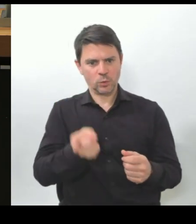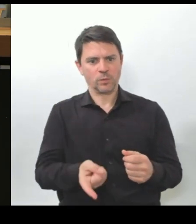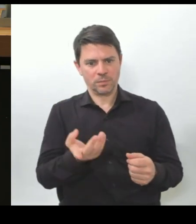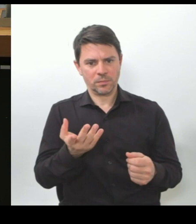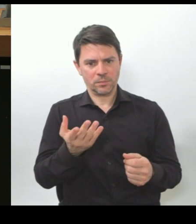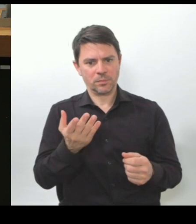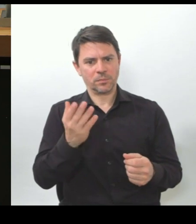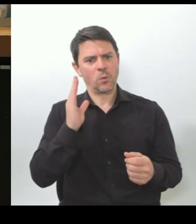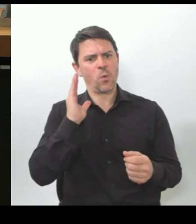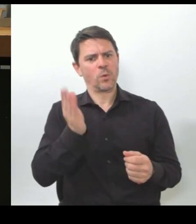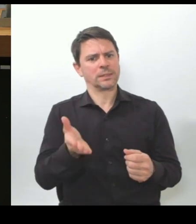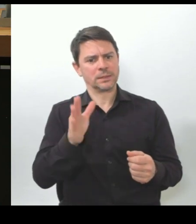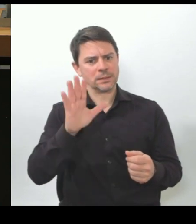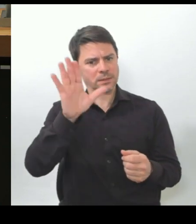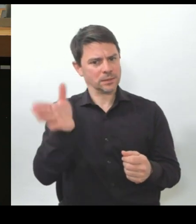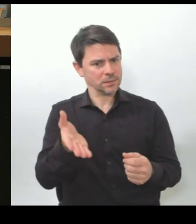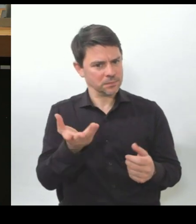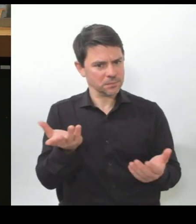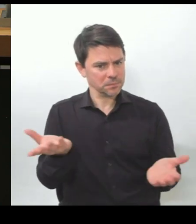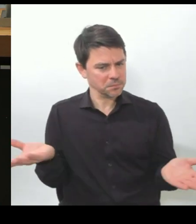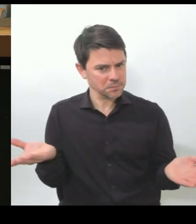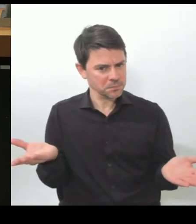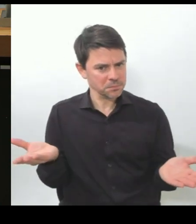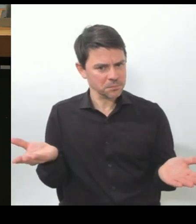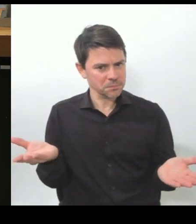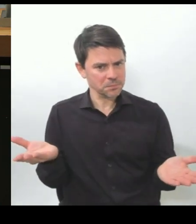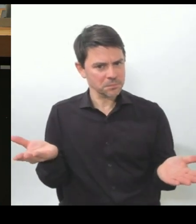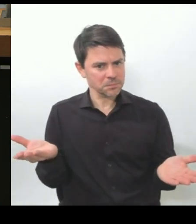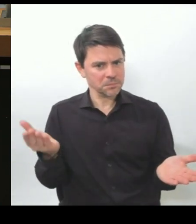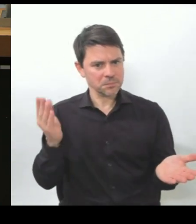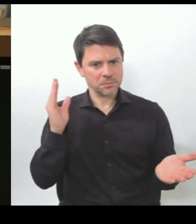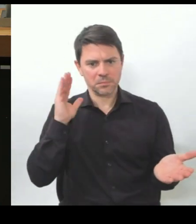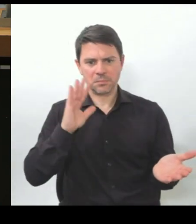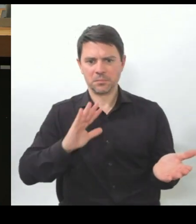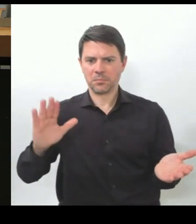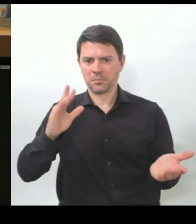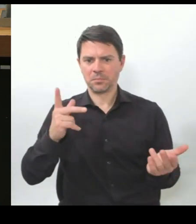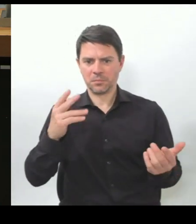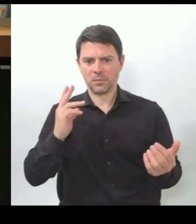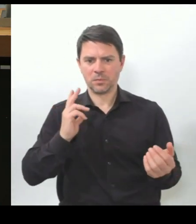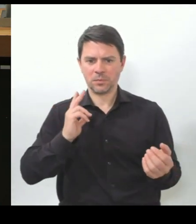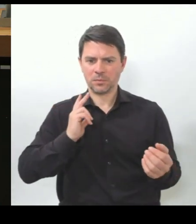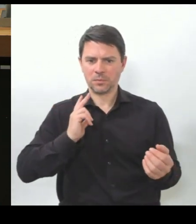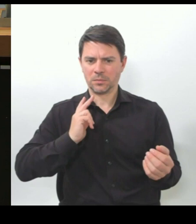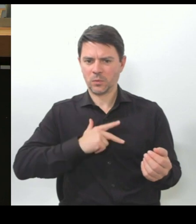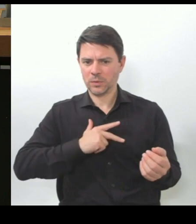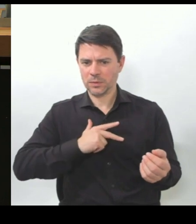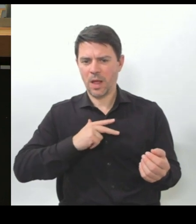Da wird alles dafür getan, dass praktisch Mauerbau mit anderen Mitteln betrieben wird. Im Moment sehen wir das gerade mitten in der City, wo die